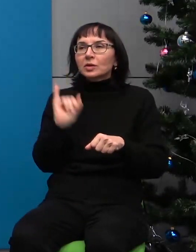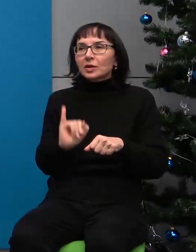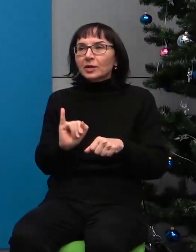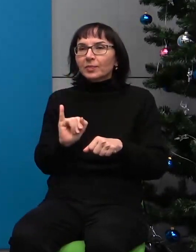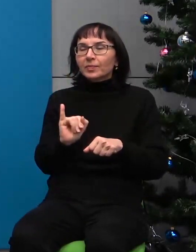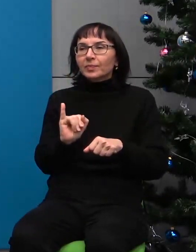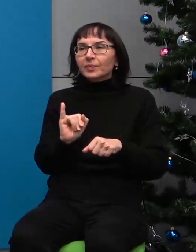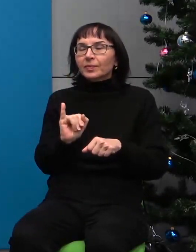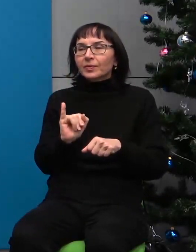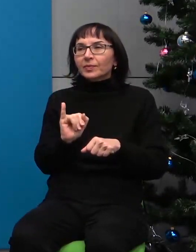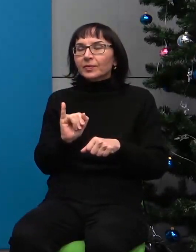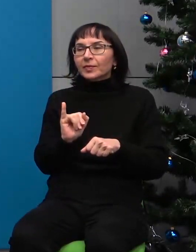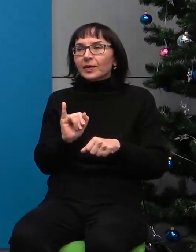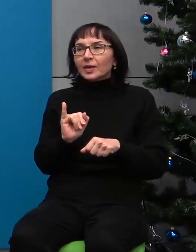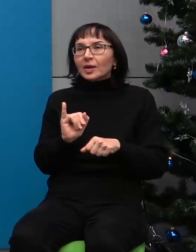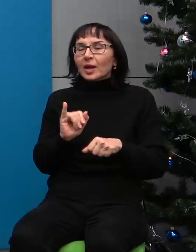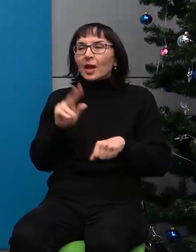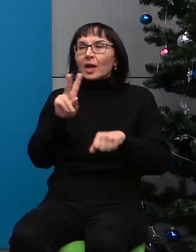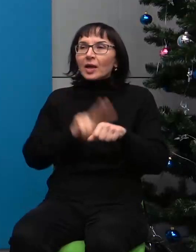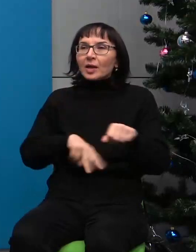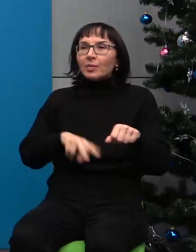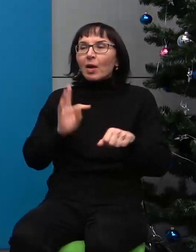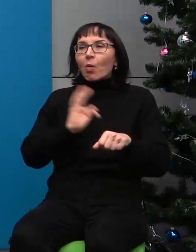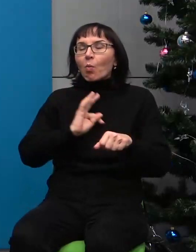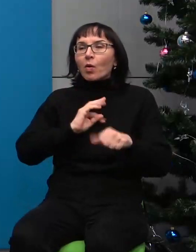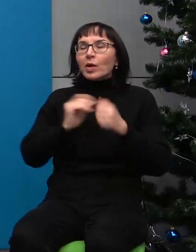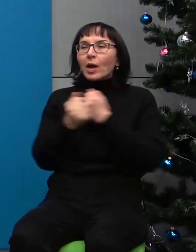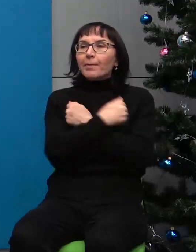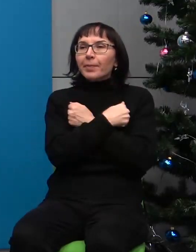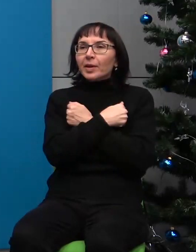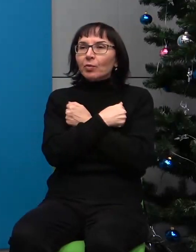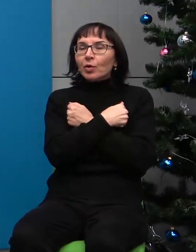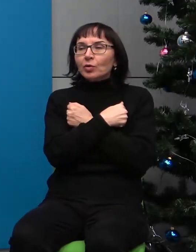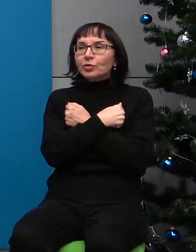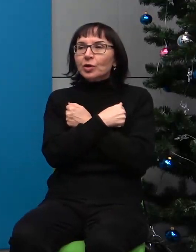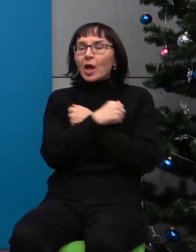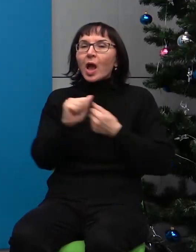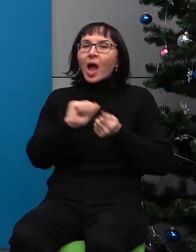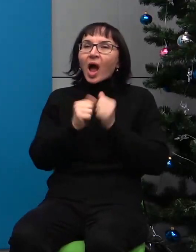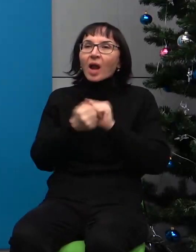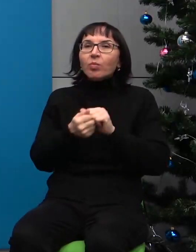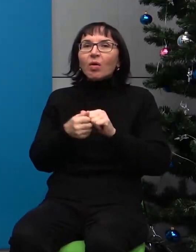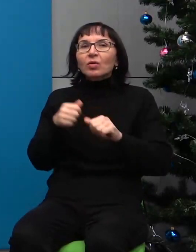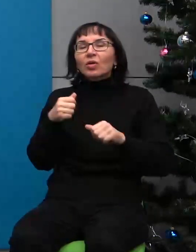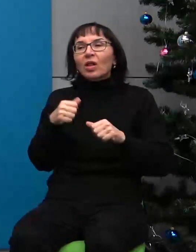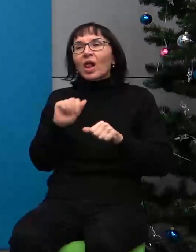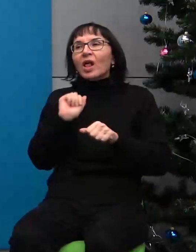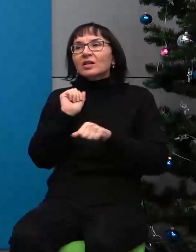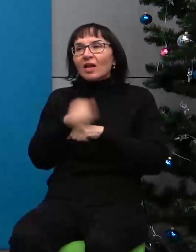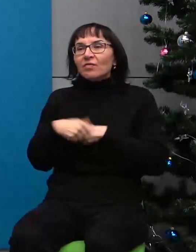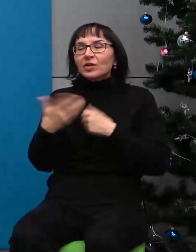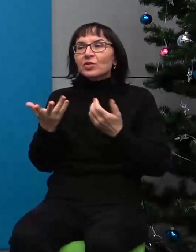Kryminał Moja Miłość, czy Zawiedziona Miłość, czy Przygoda? Skok w boki jednonocny.